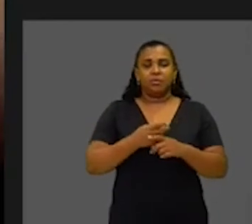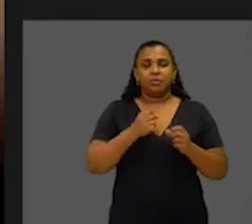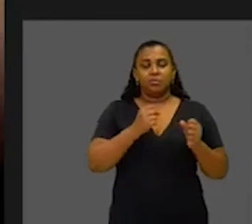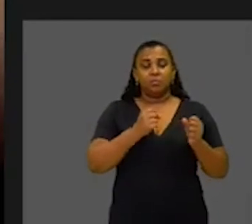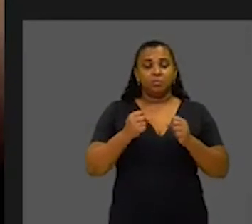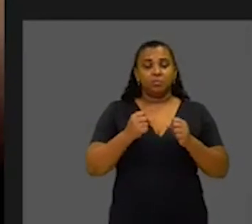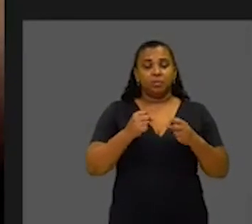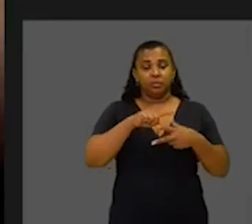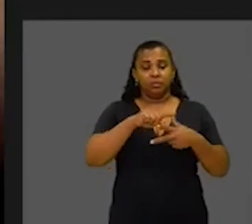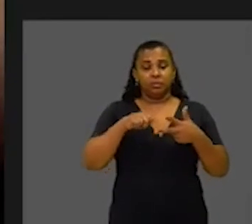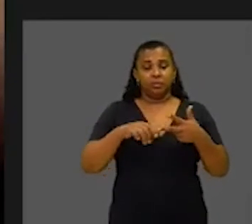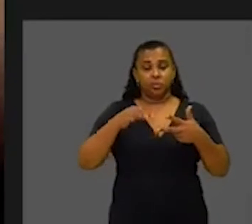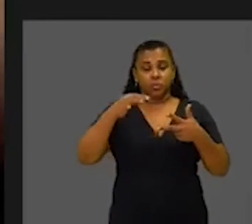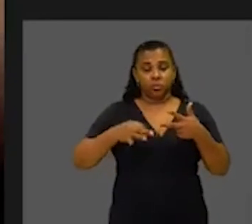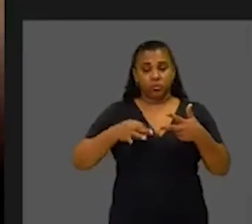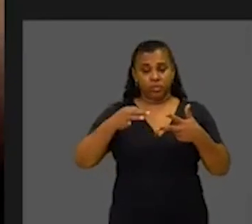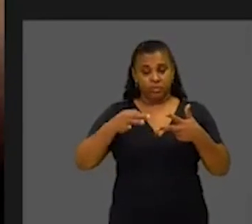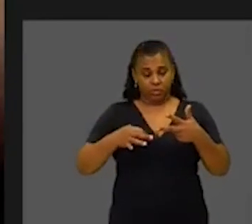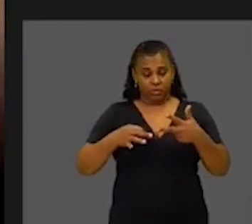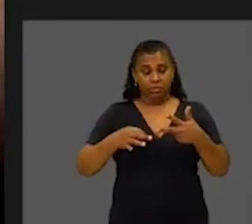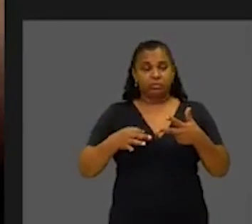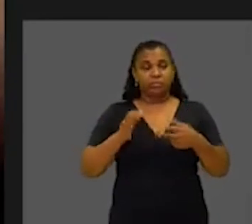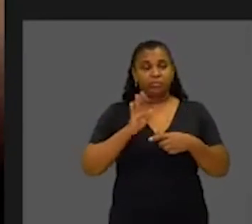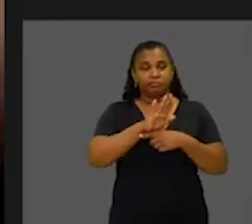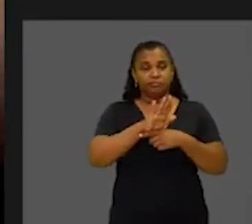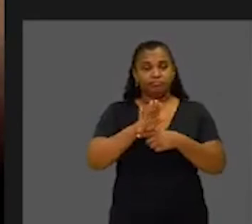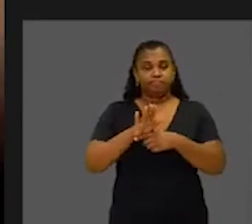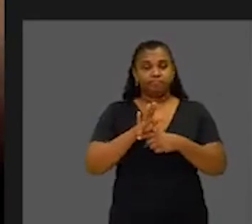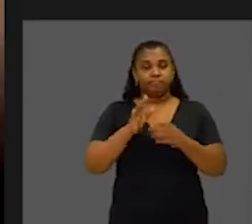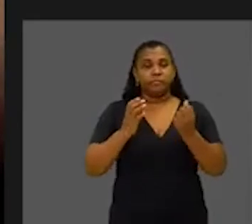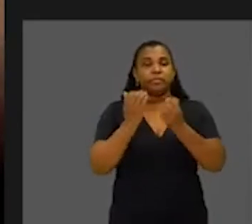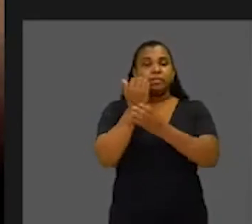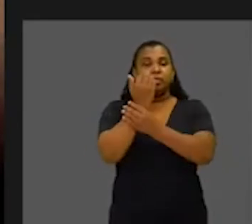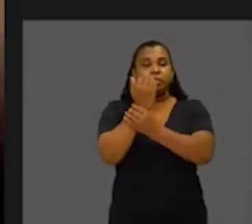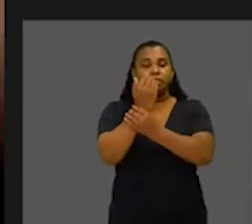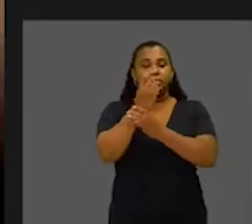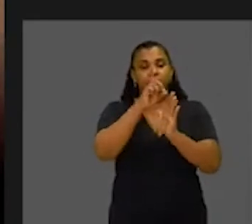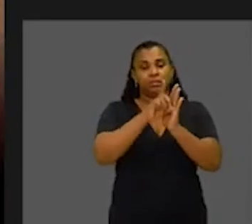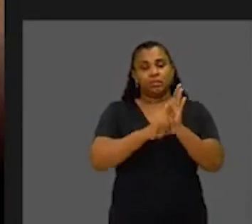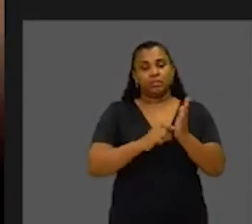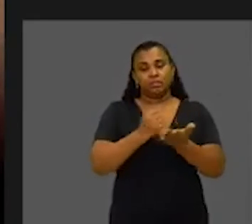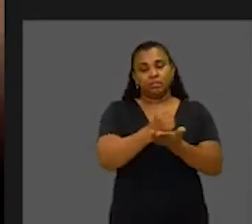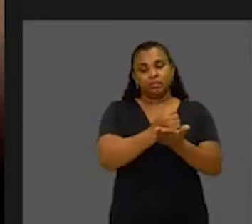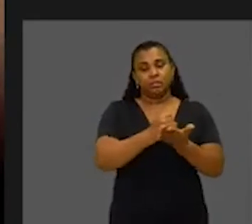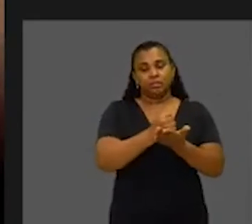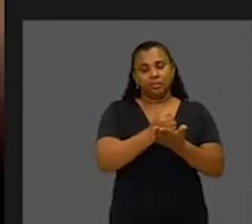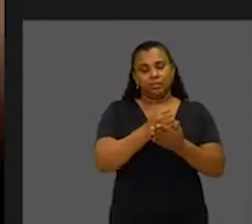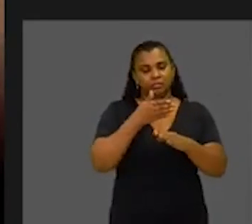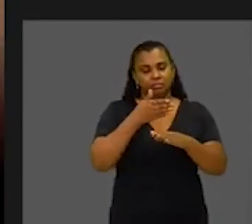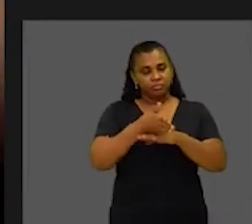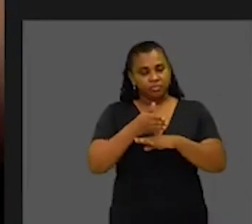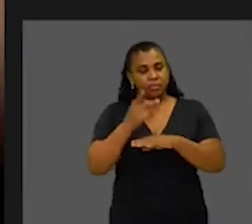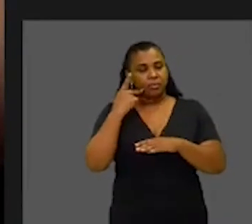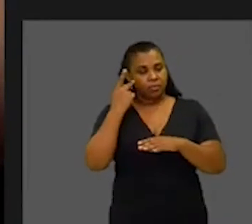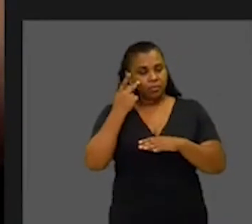fundamentais são os direitos políticos acesso o público Portanto o acesso é ao poder e aos